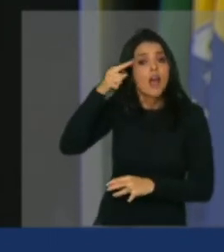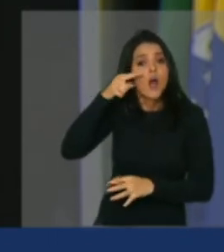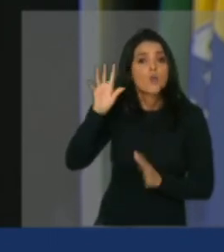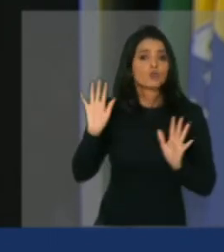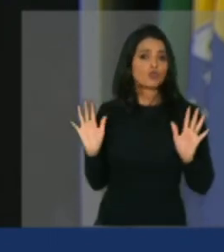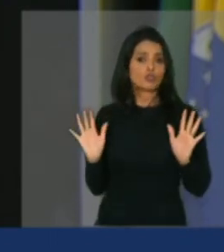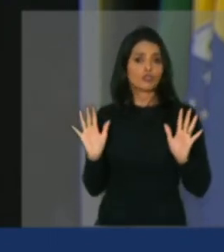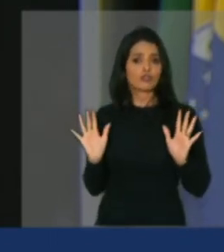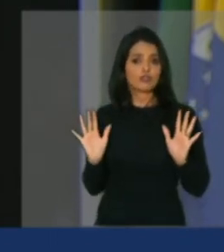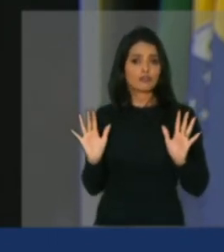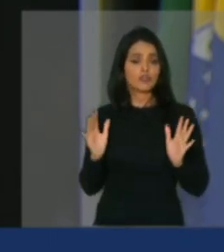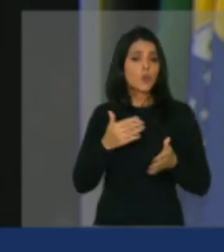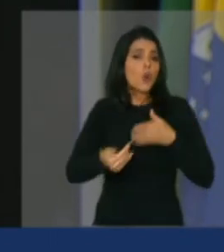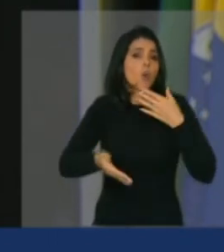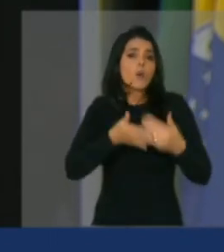QUERIA PARABENIZAR AS PESSOAS,